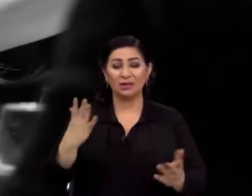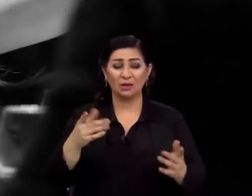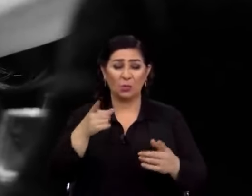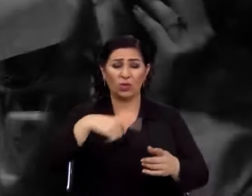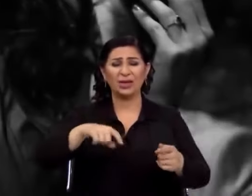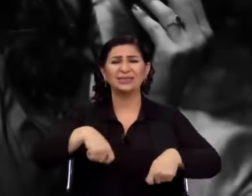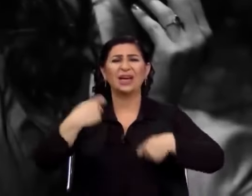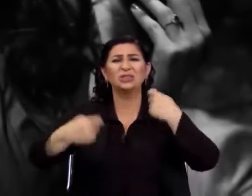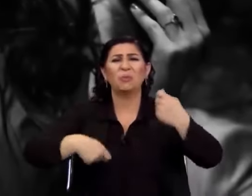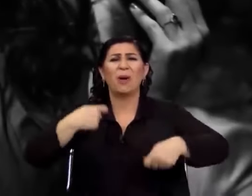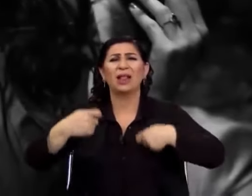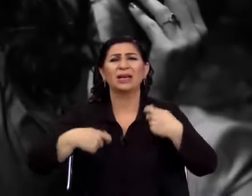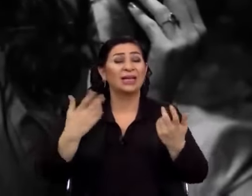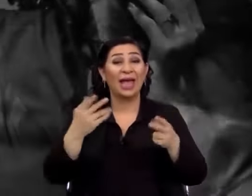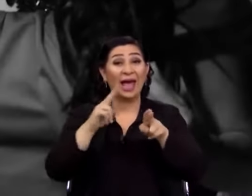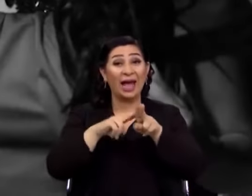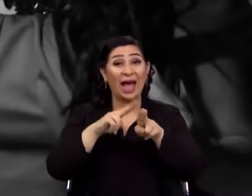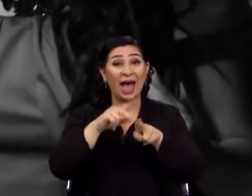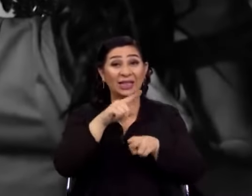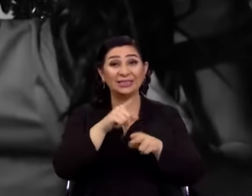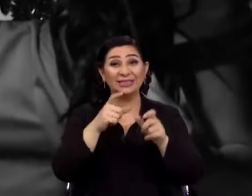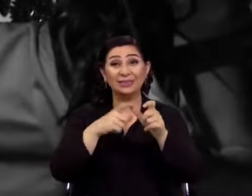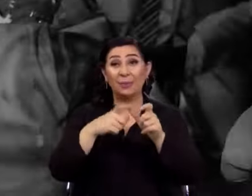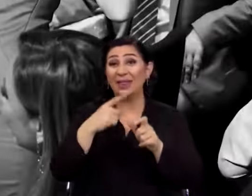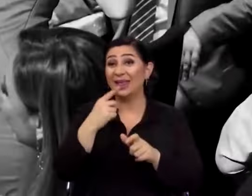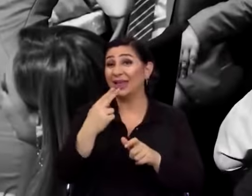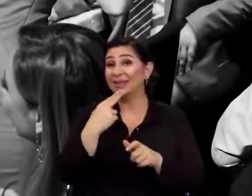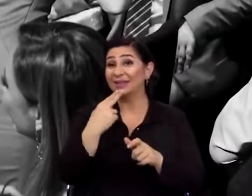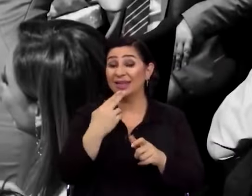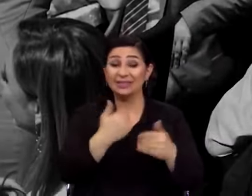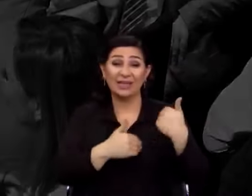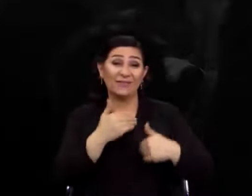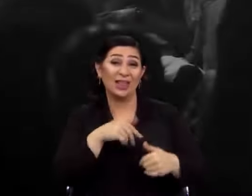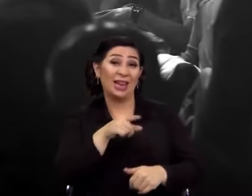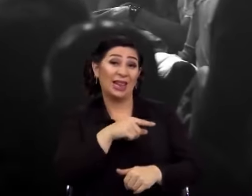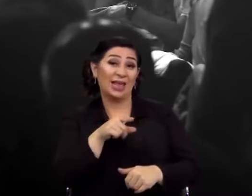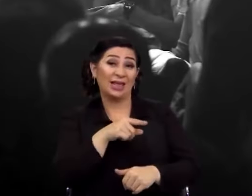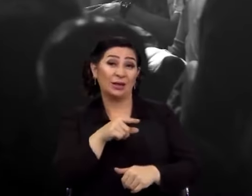saçmalık Çünkü kaanın ş Sibel denen kadınla ilişkisi var katil aramızdan